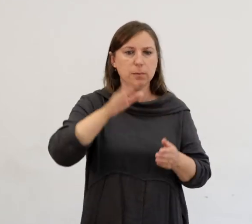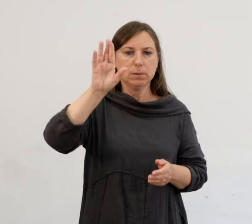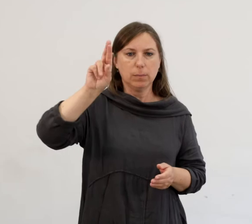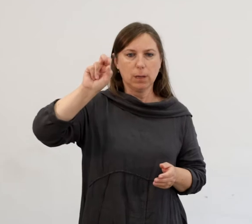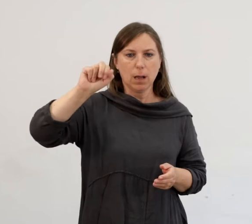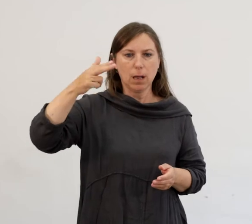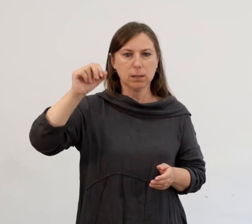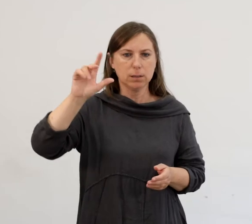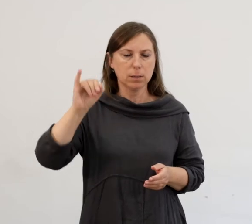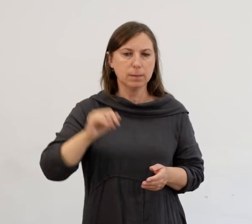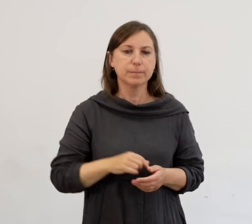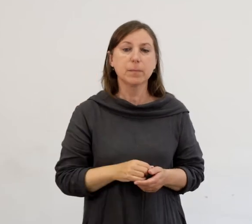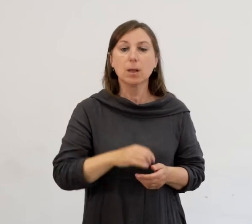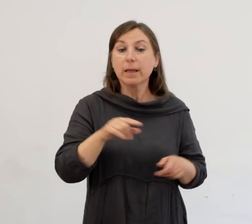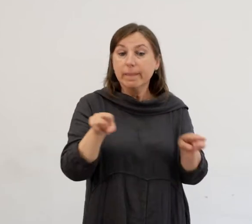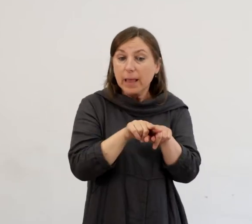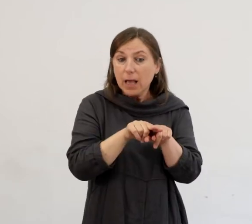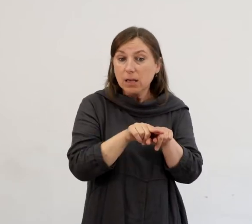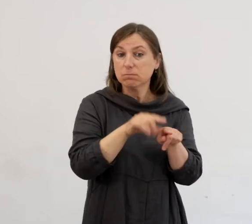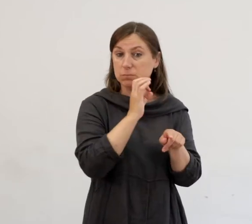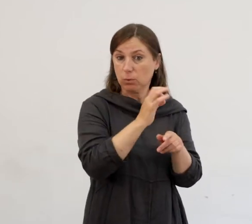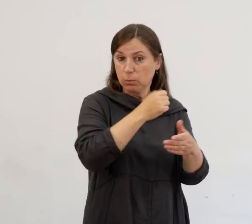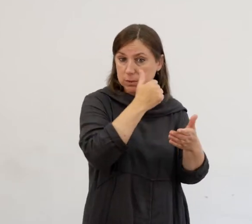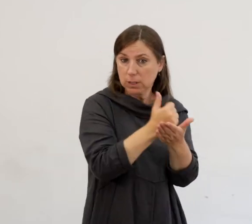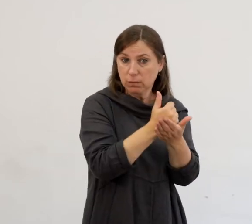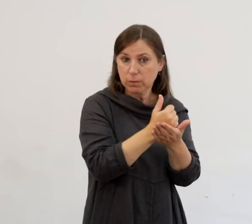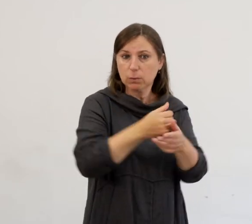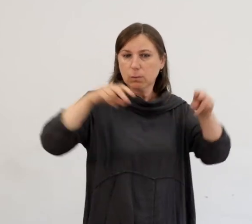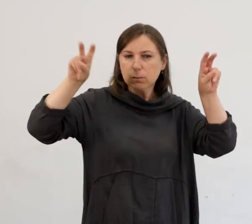Na dole znajduje się własnoręczny podpis Branickiego oraz